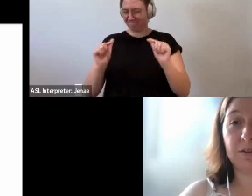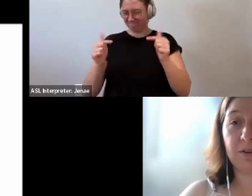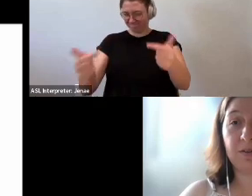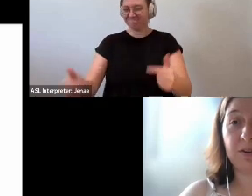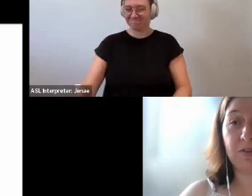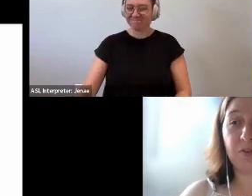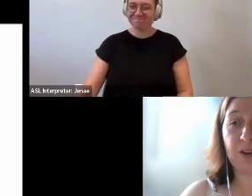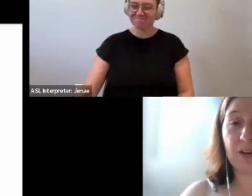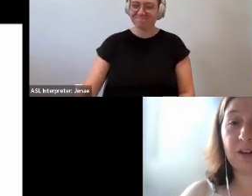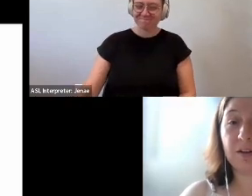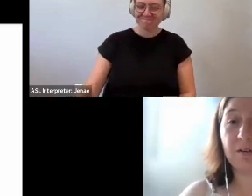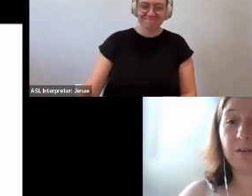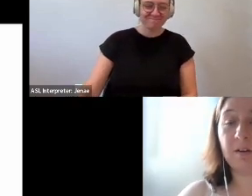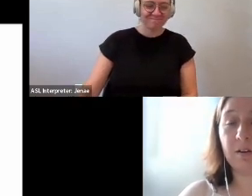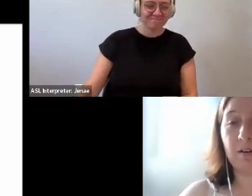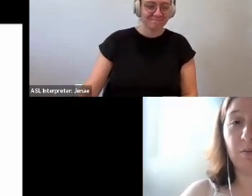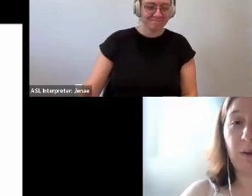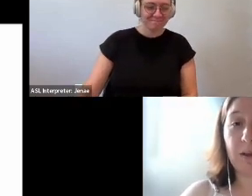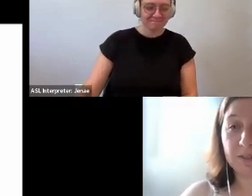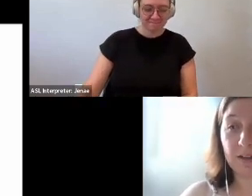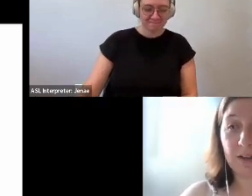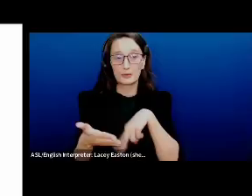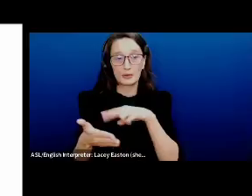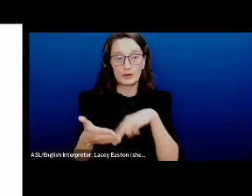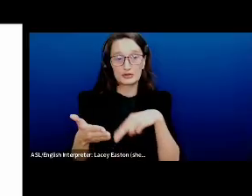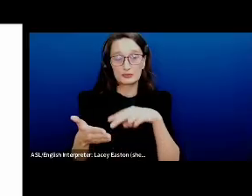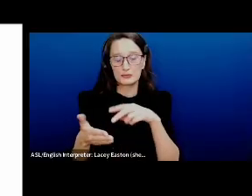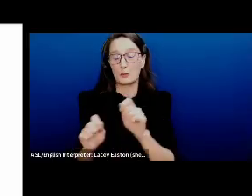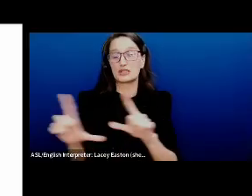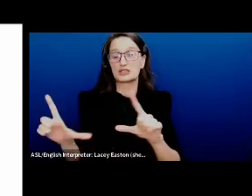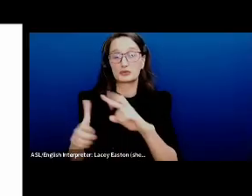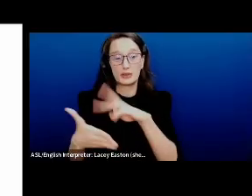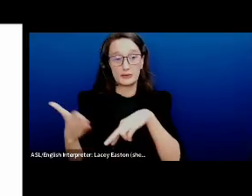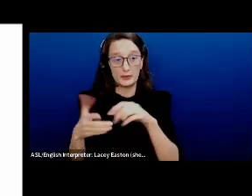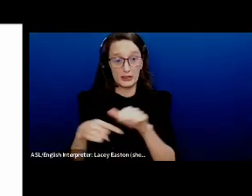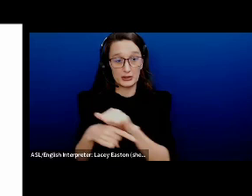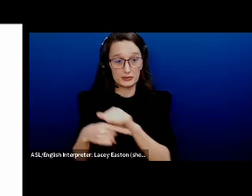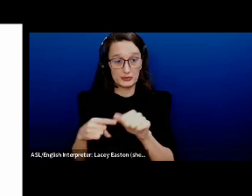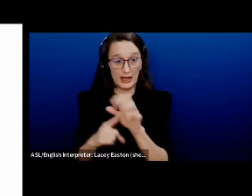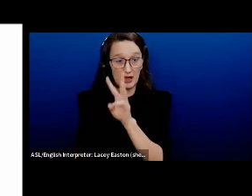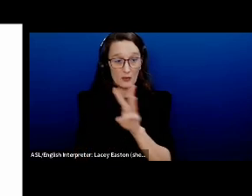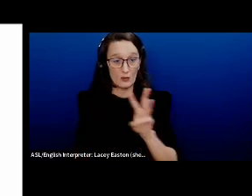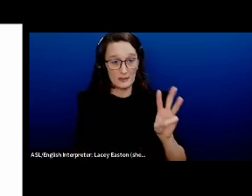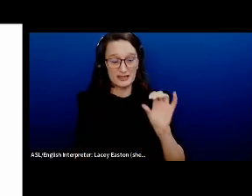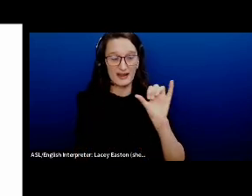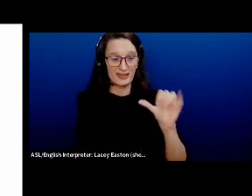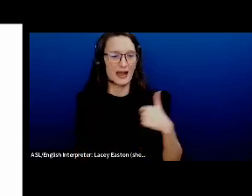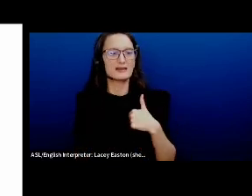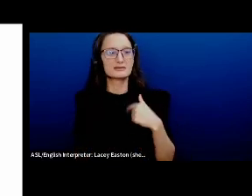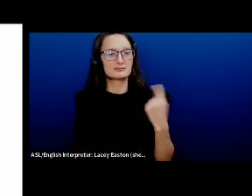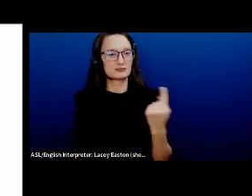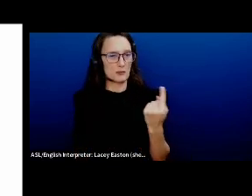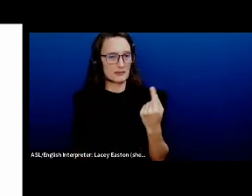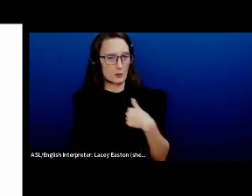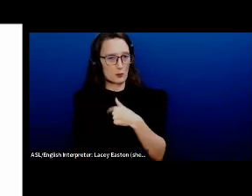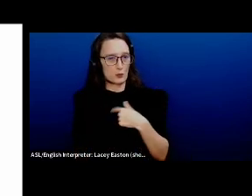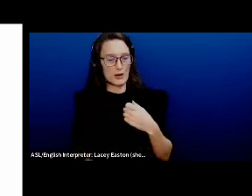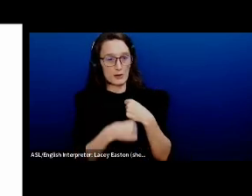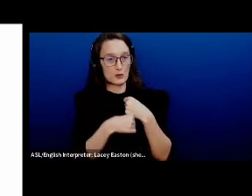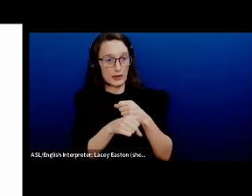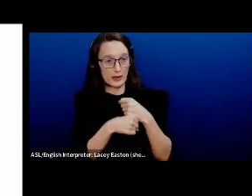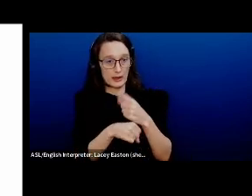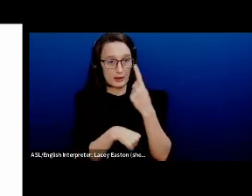El sitio web de capacitación en lectores de pantalla es un sitio web que creamos para que profesores,